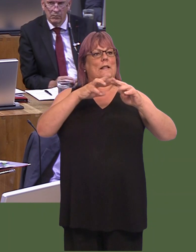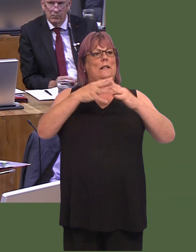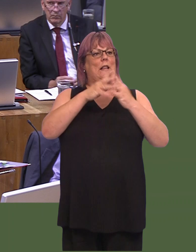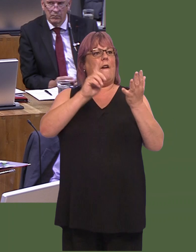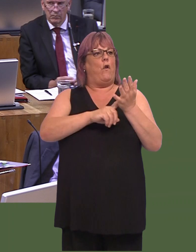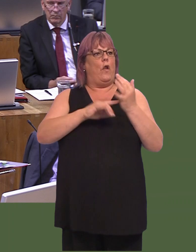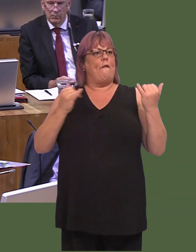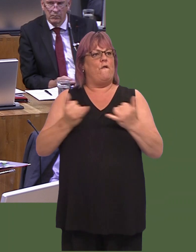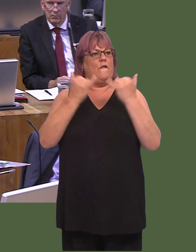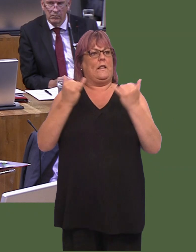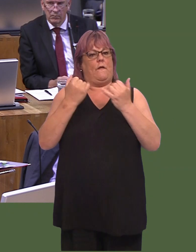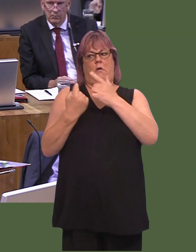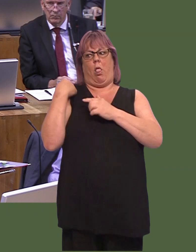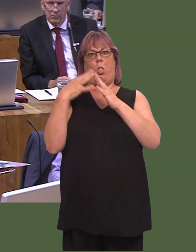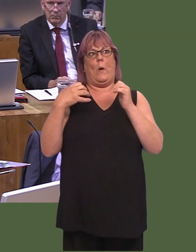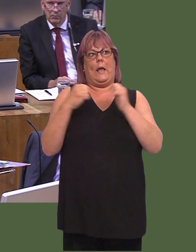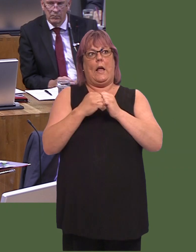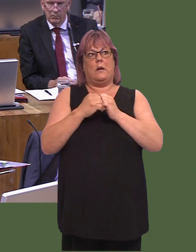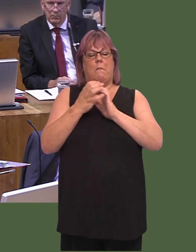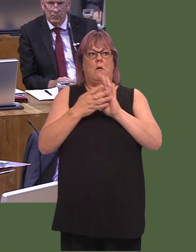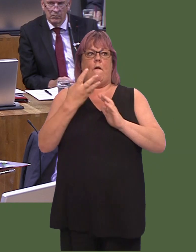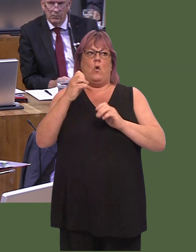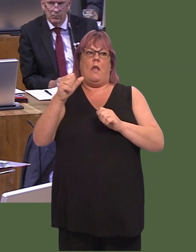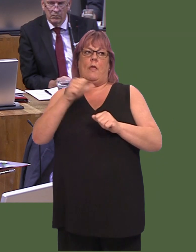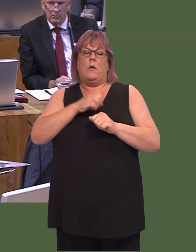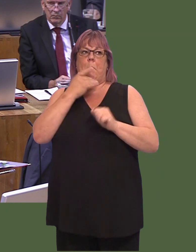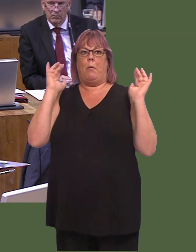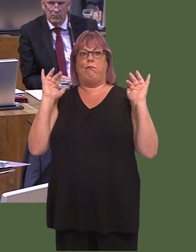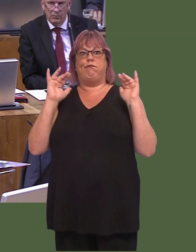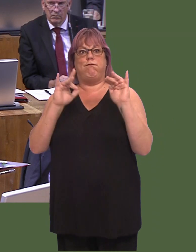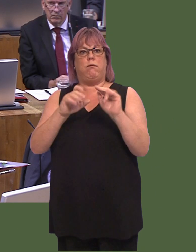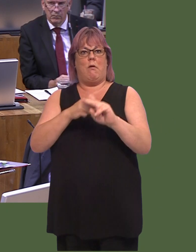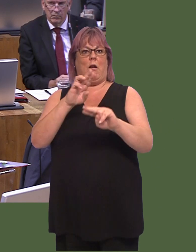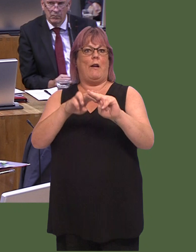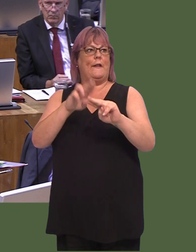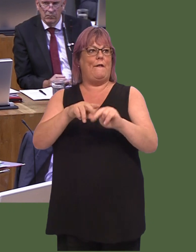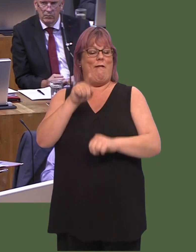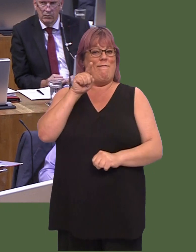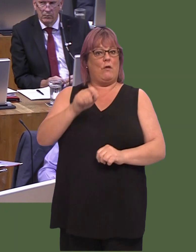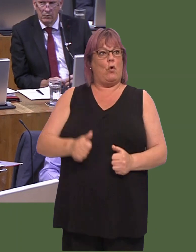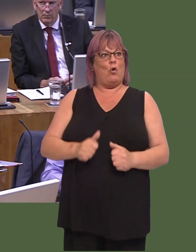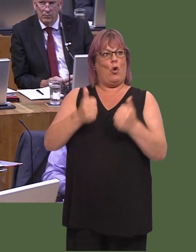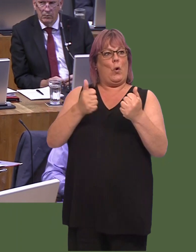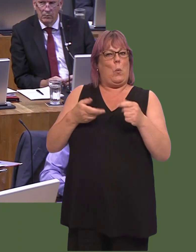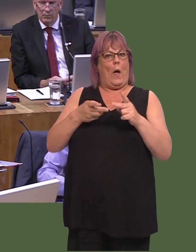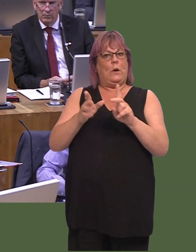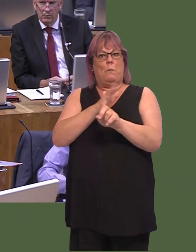Mae honno yn enghraifft dda i mi o'r ffordd y gallwch chi berswadio pobl i ddefnyddio'r Gymraeg ac i gael agwedd dda tuag at y Gymraeg.